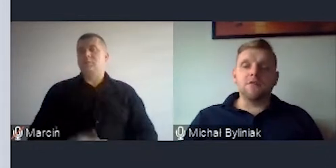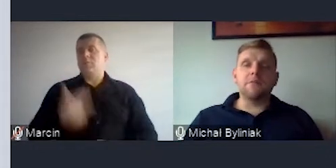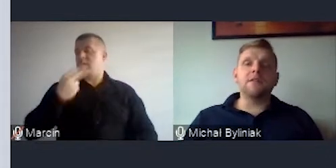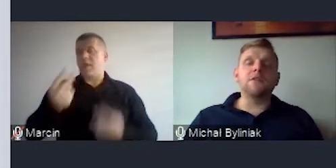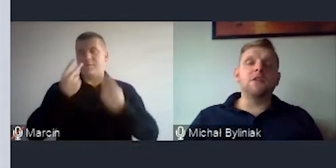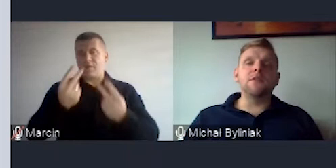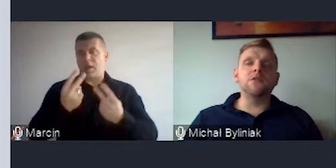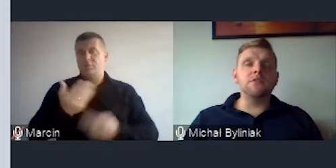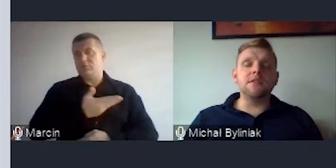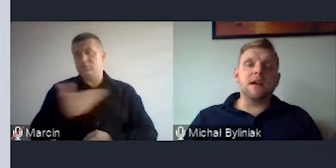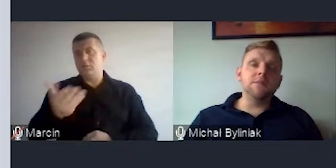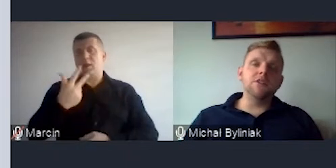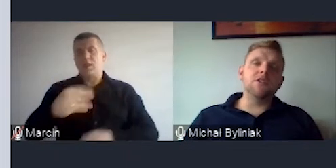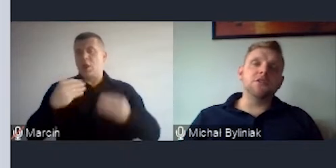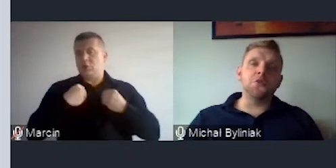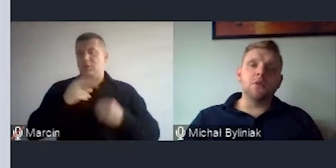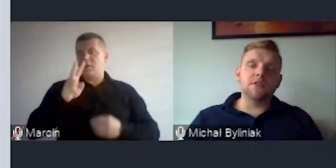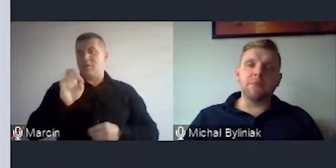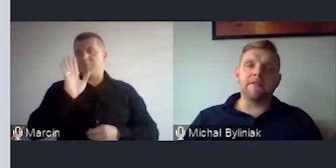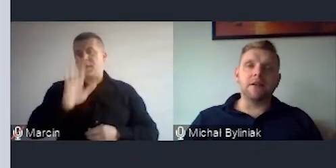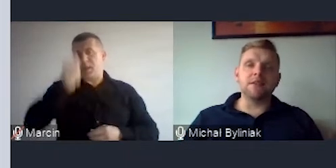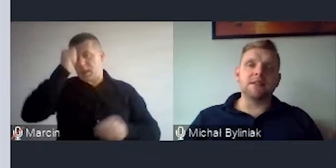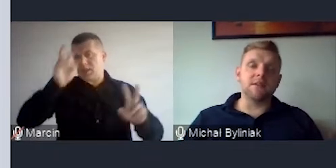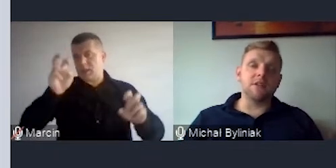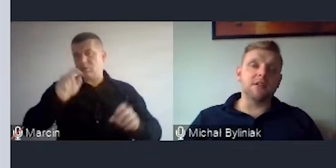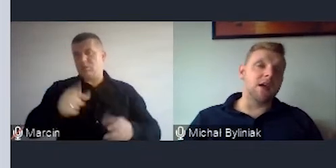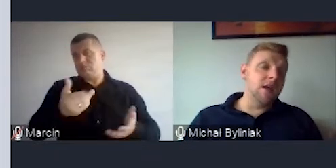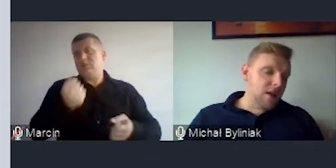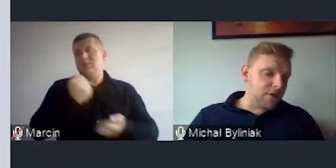że Państwo tego VAT nie odzyskali, mieliście tytuł, sprawa jest zamknięta.